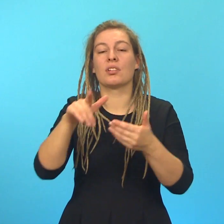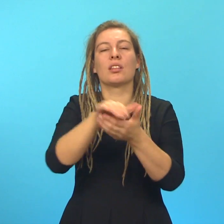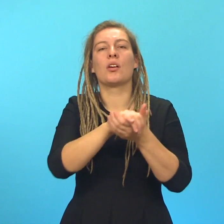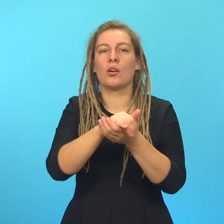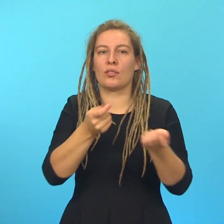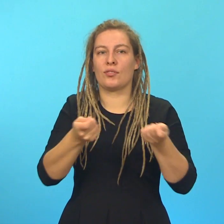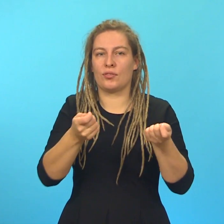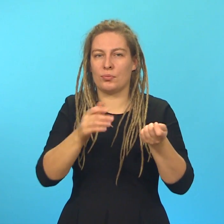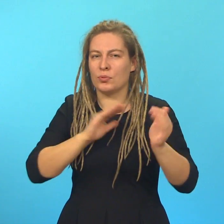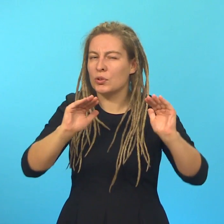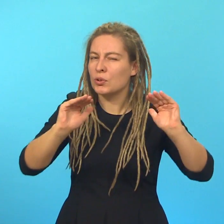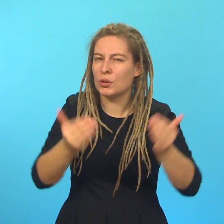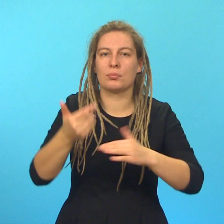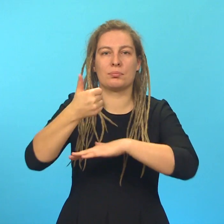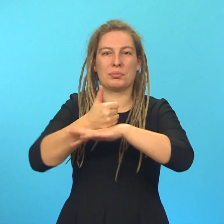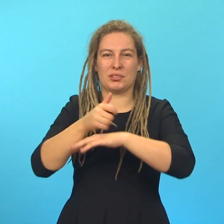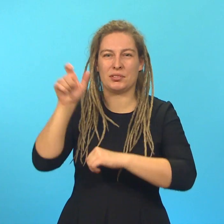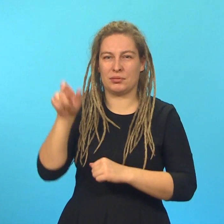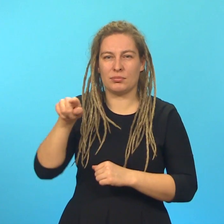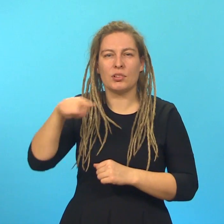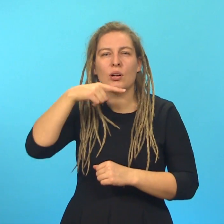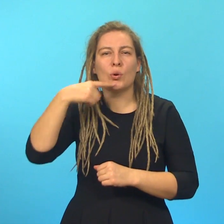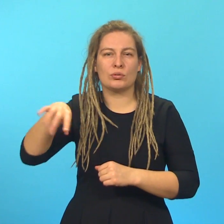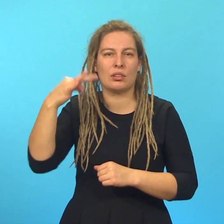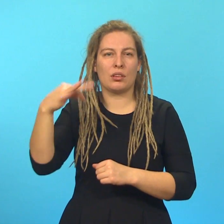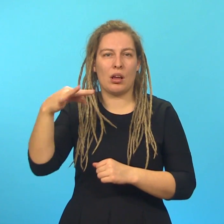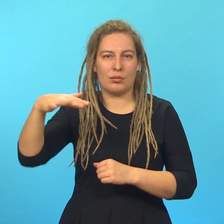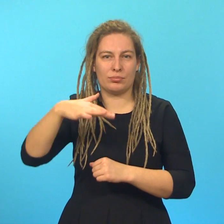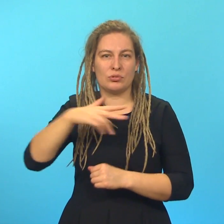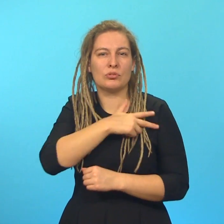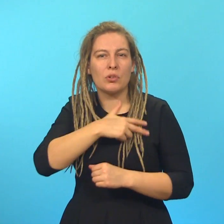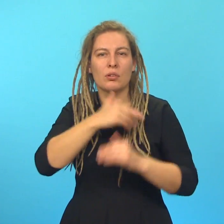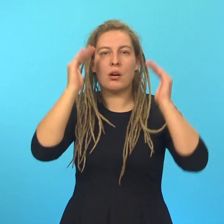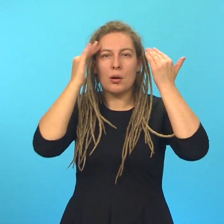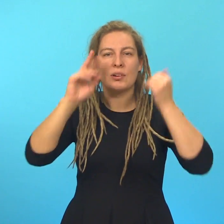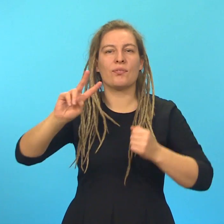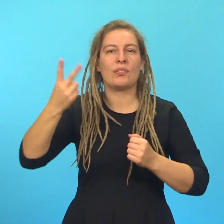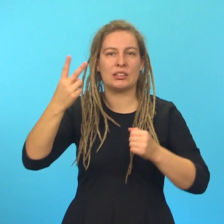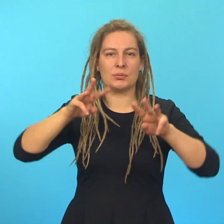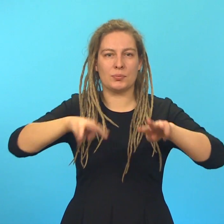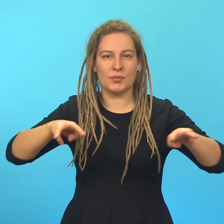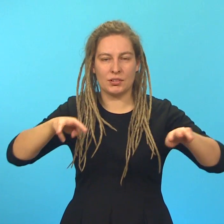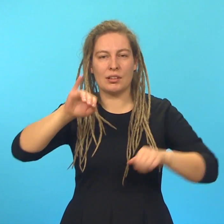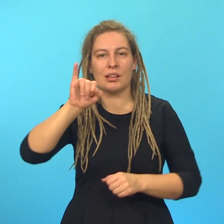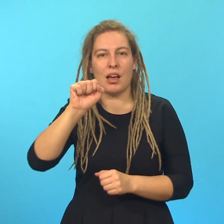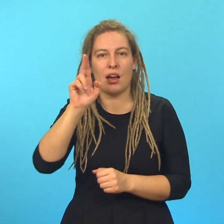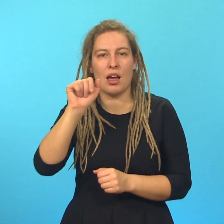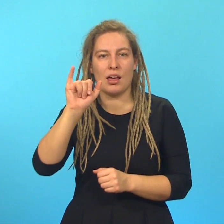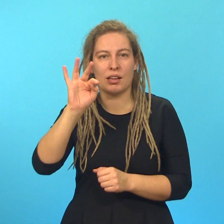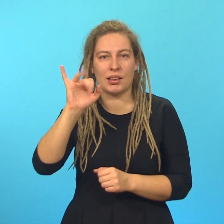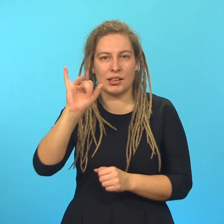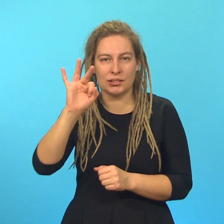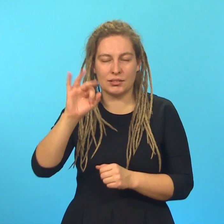draugijai trumpai pirmininkavo LTSR socialinio aprūpinimo viceministras A. Jakaitis.